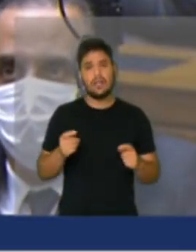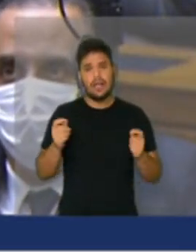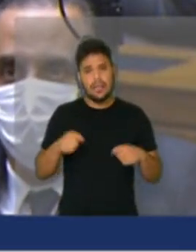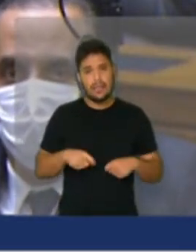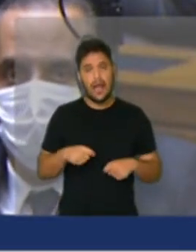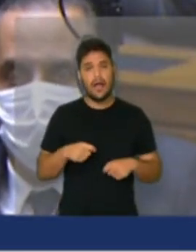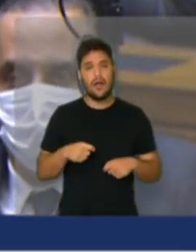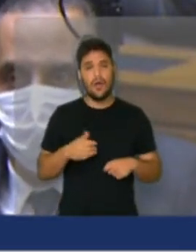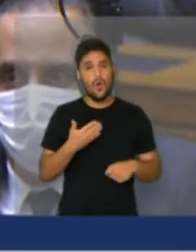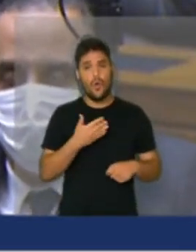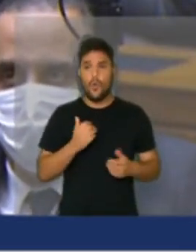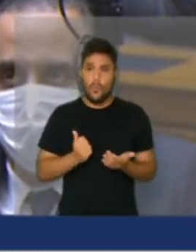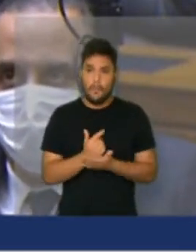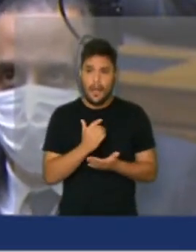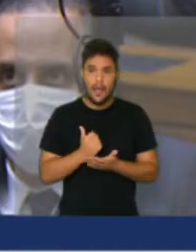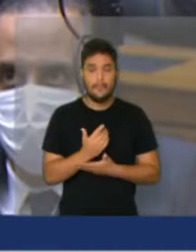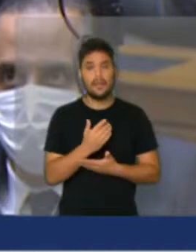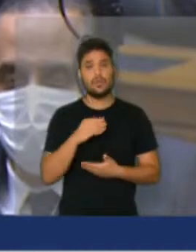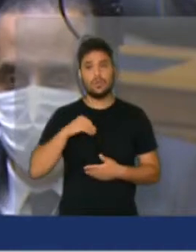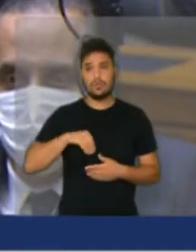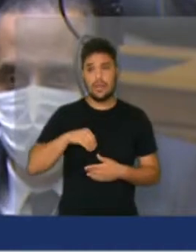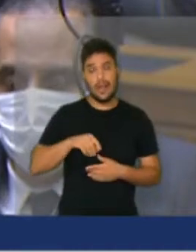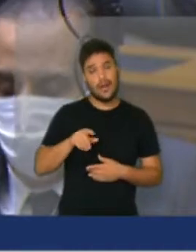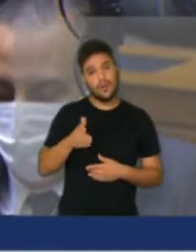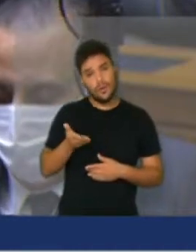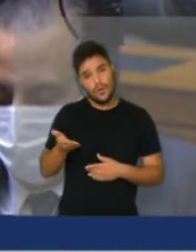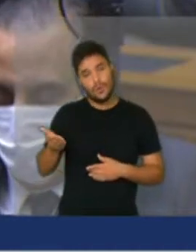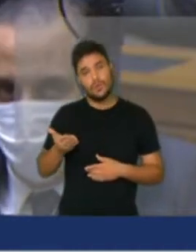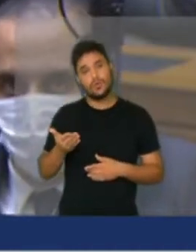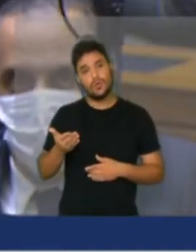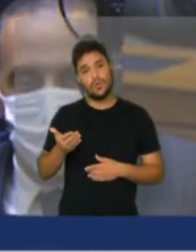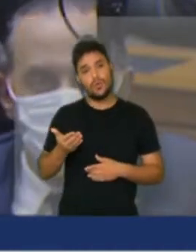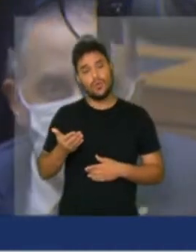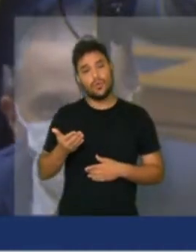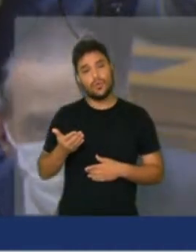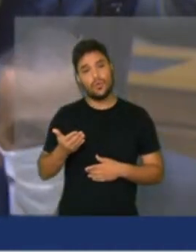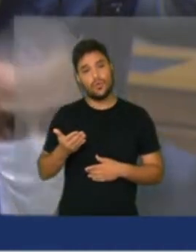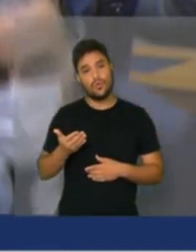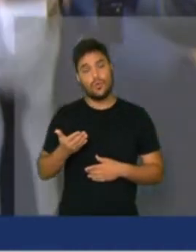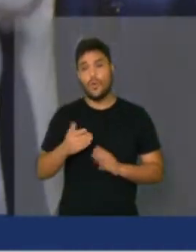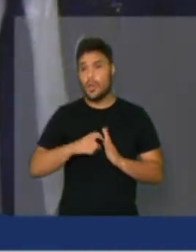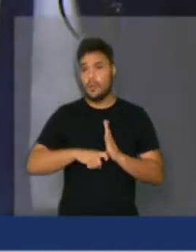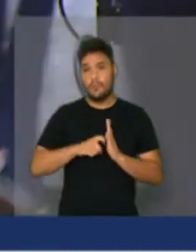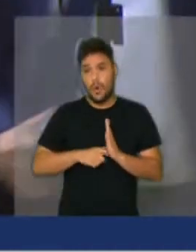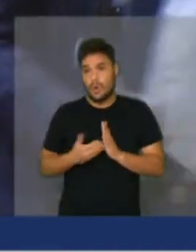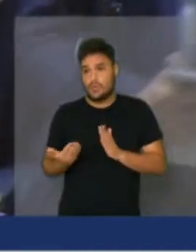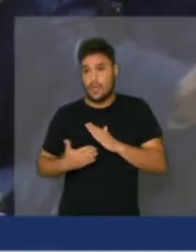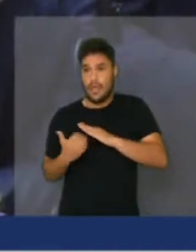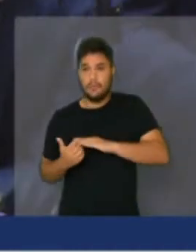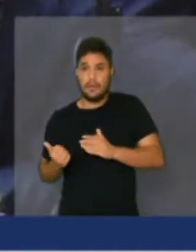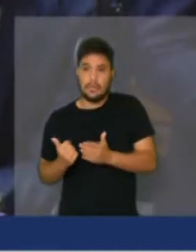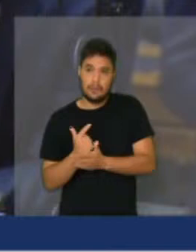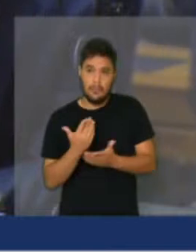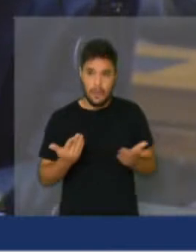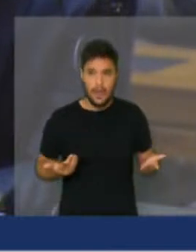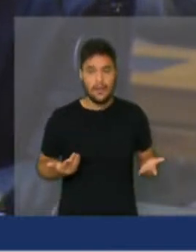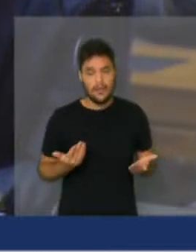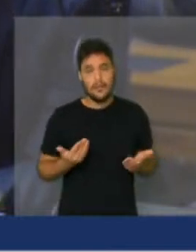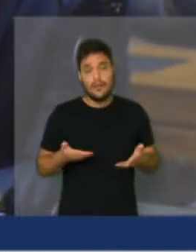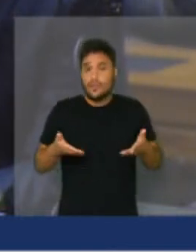PRÓPRIOS IMPOSTOS QUE OS EMPRESÁRIOS AJUDAM A ARRECADAR QUE HOJE TÊ M, POR EXEMPLO, O... O AUXÍLIO MATERNIDADE QUE É O QUE O PROJETO PREVÊ. PORTANTO,